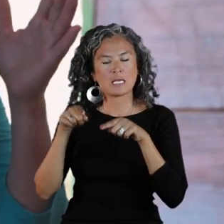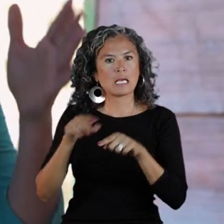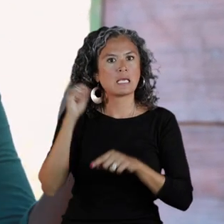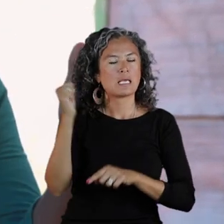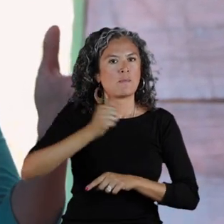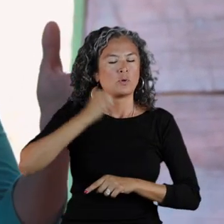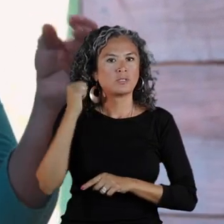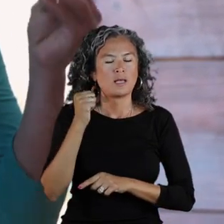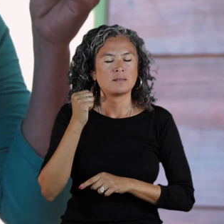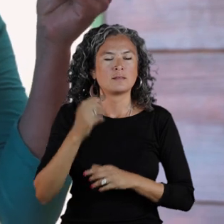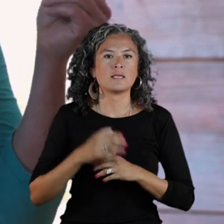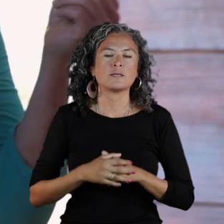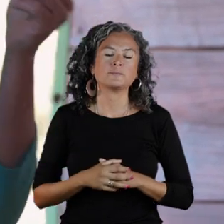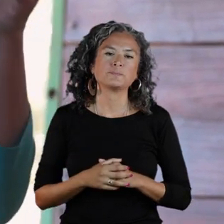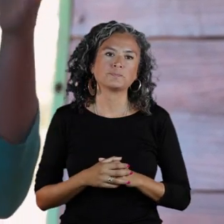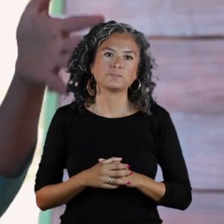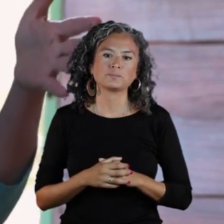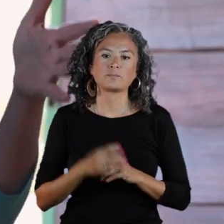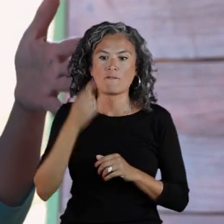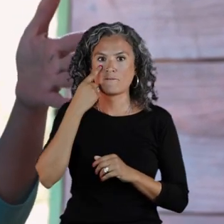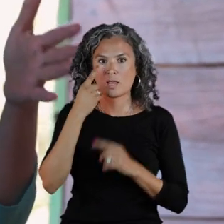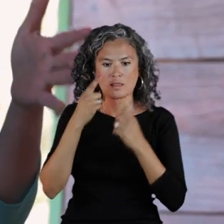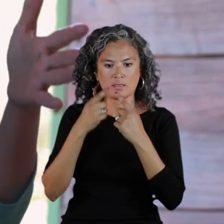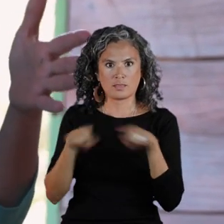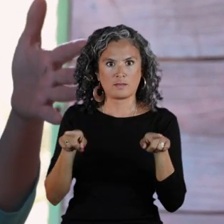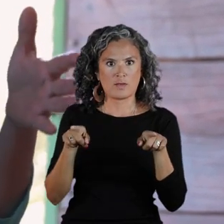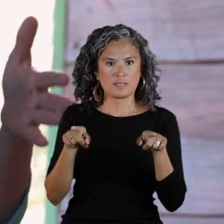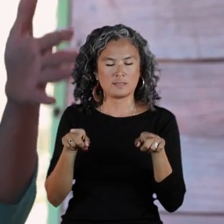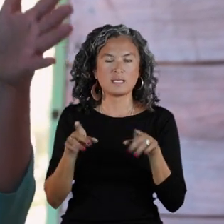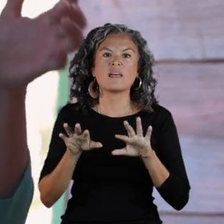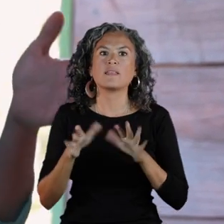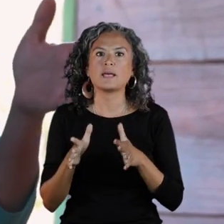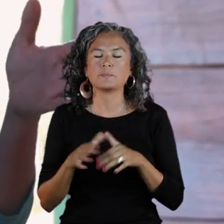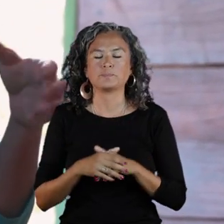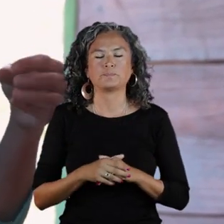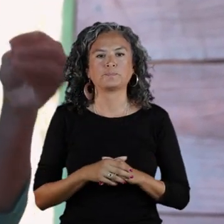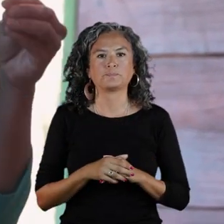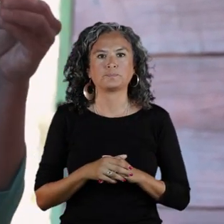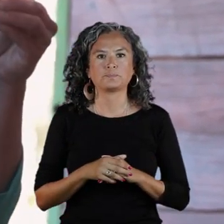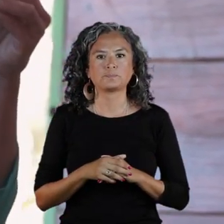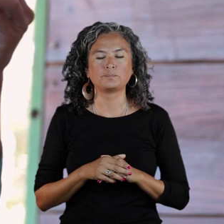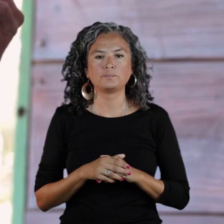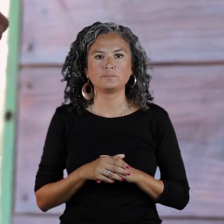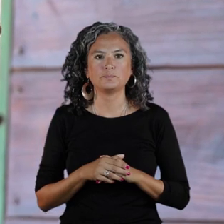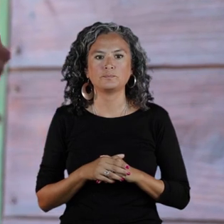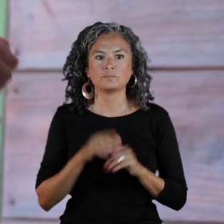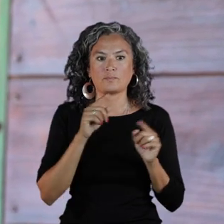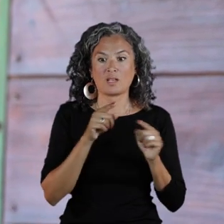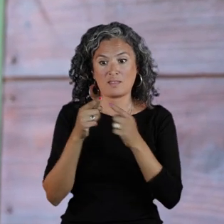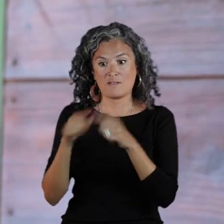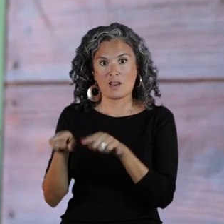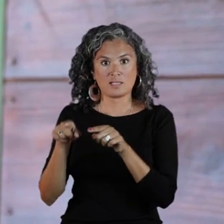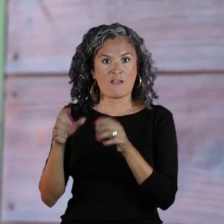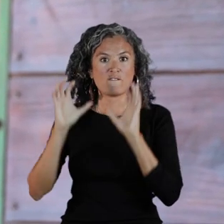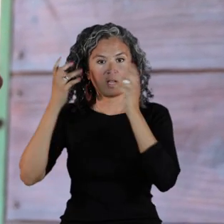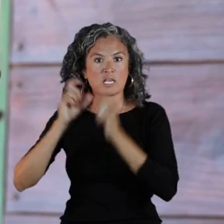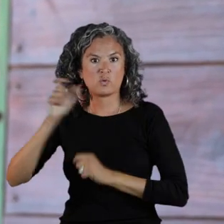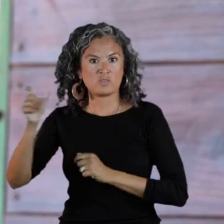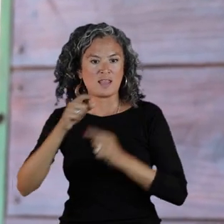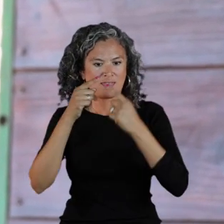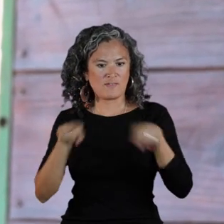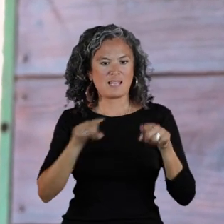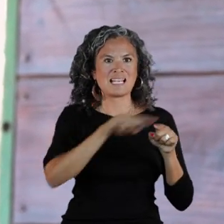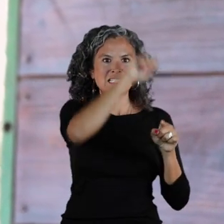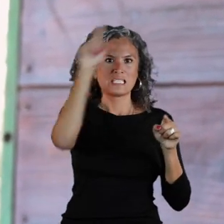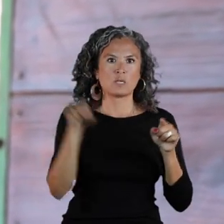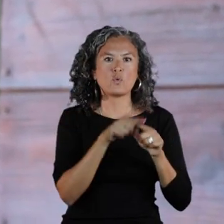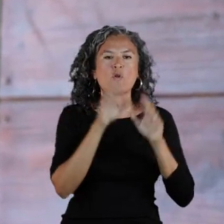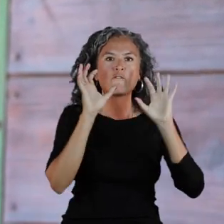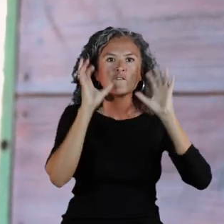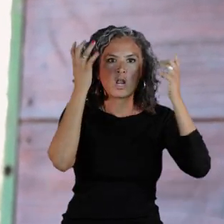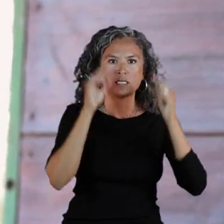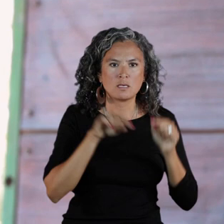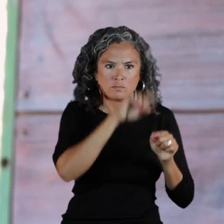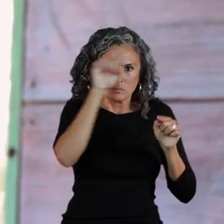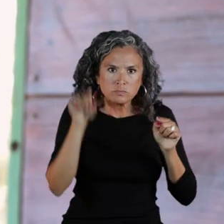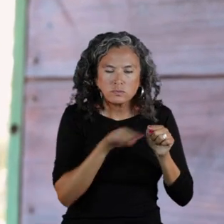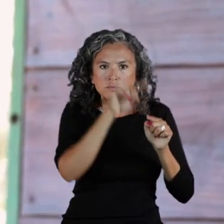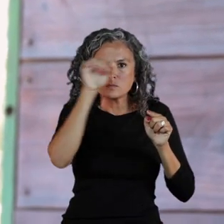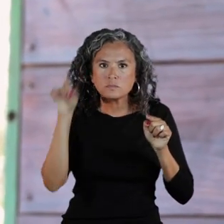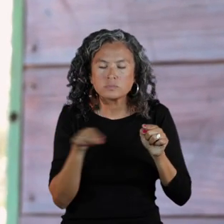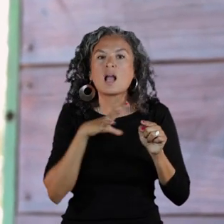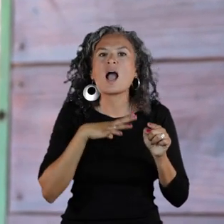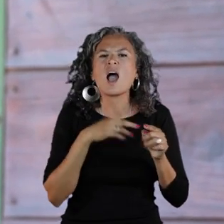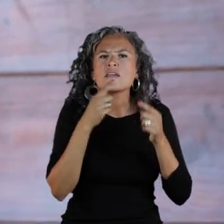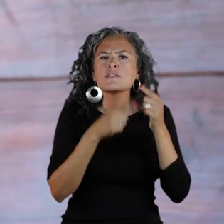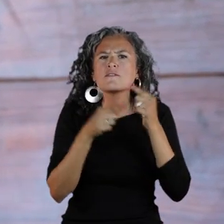Ahora vamos a analizar lo que llamamos - circulo de la violencia – que es conducido